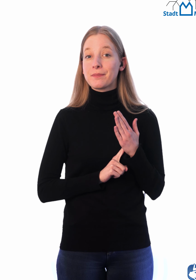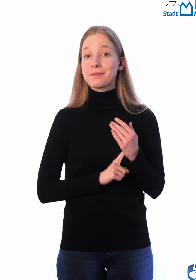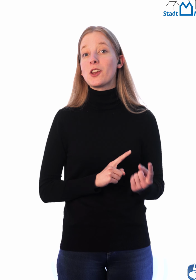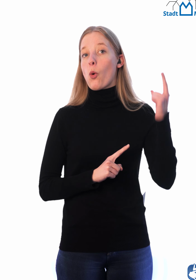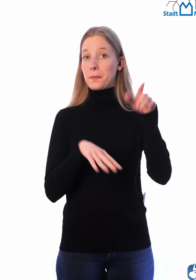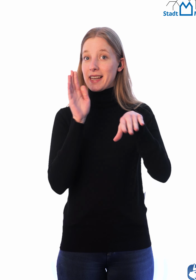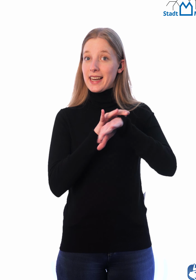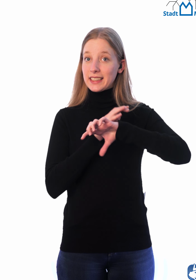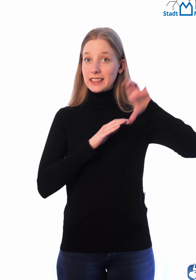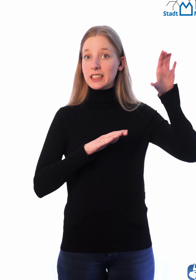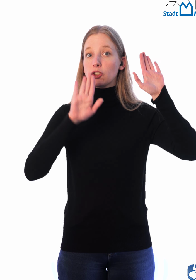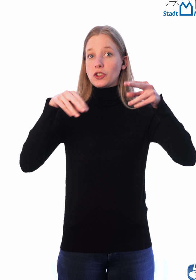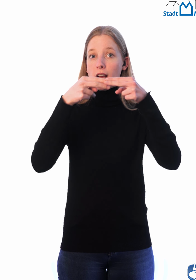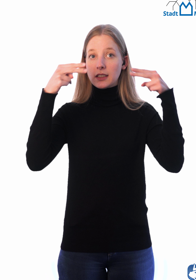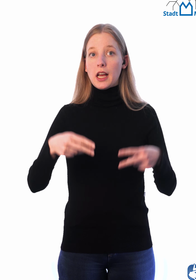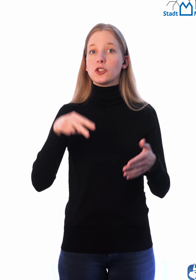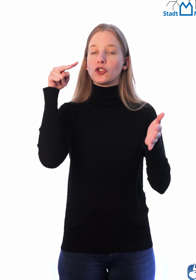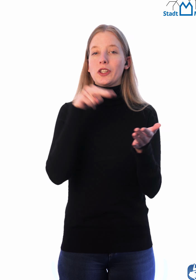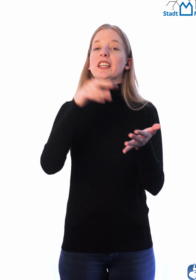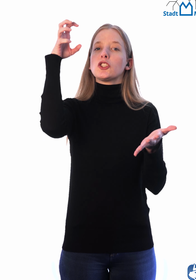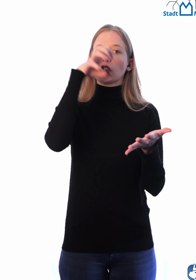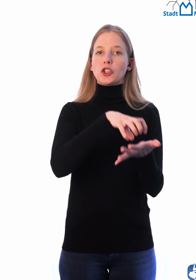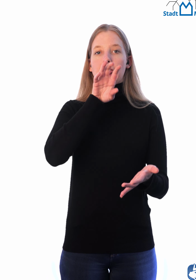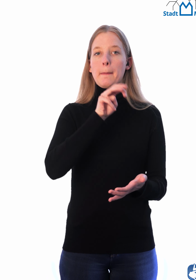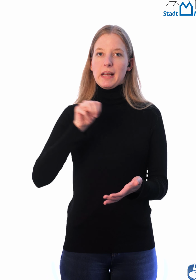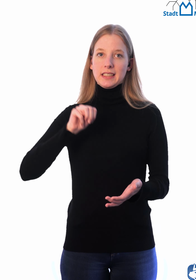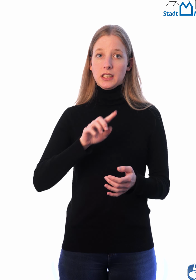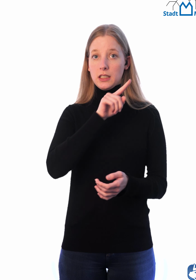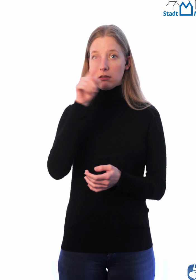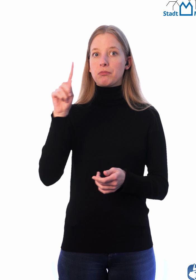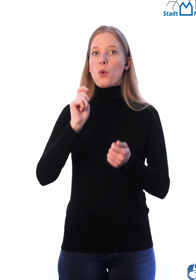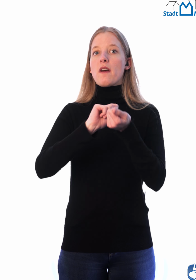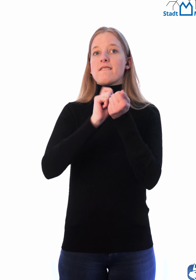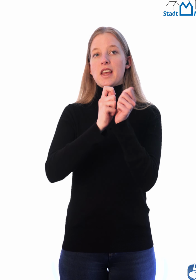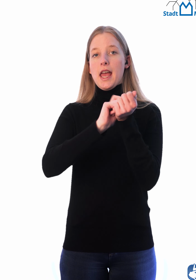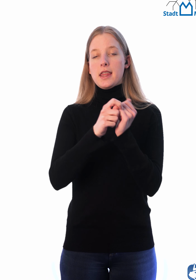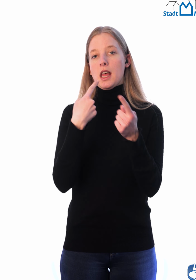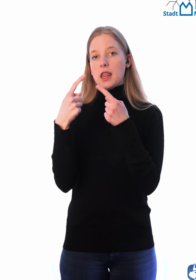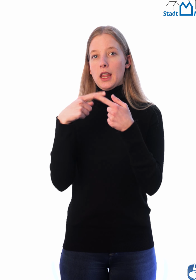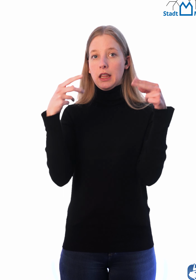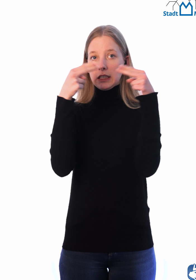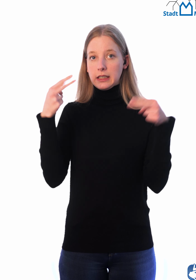Oben links auf der Startseite steht „STADT METZINGEN“. Es verändert sich auf den weiteren Seiten.